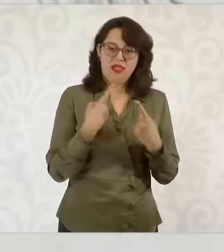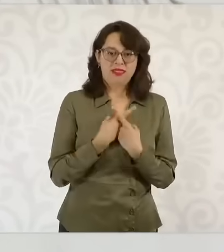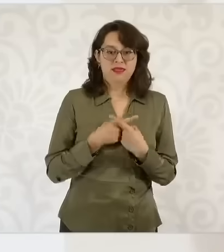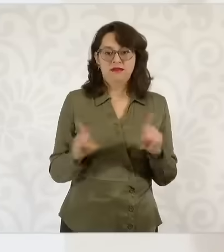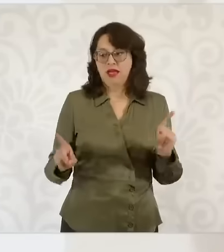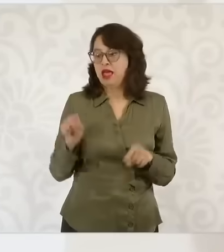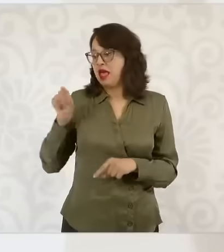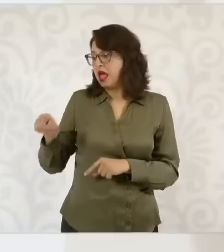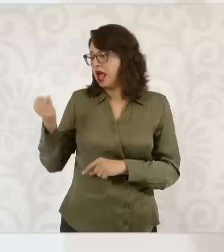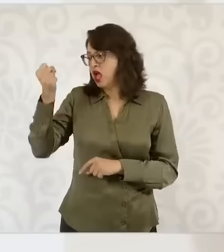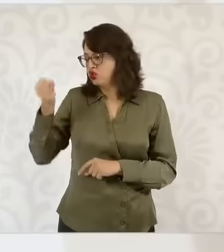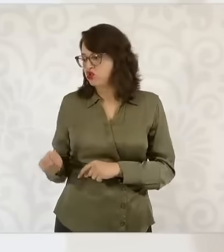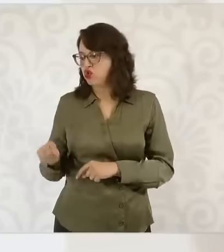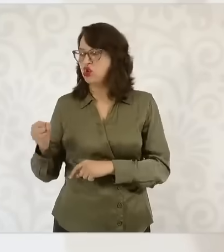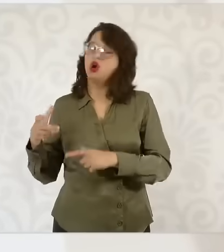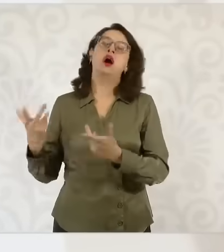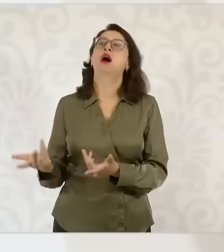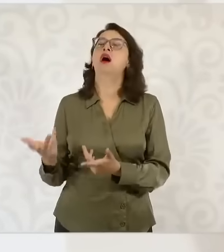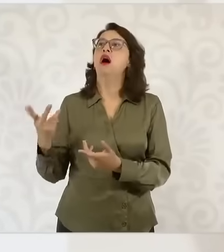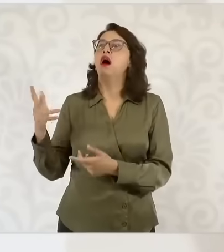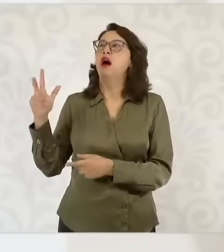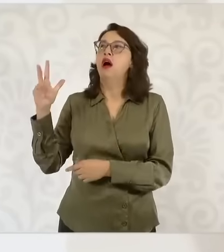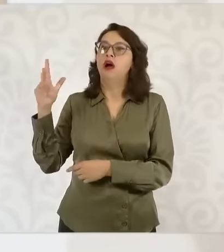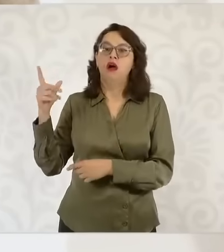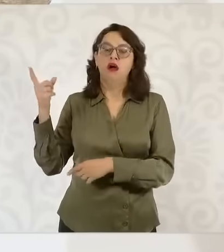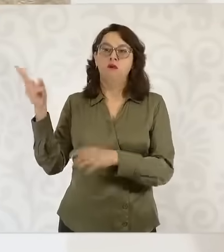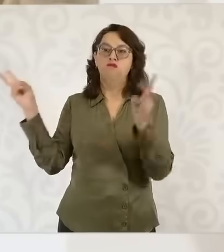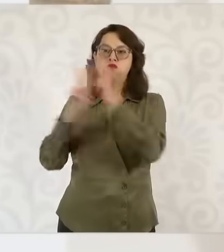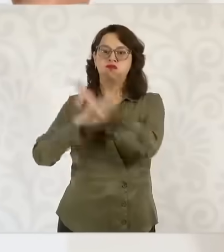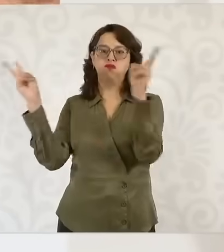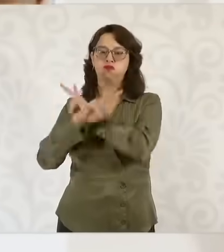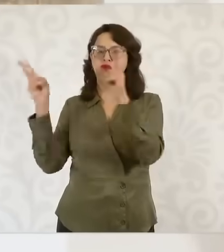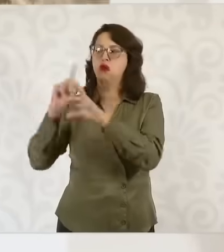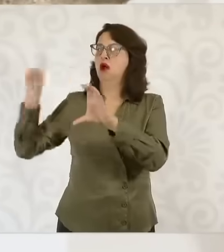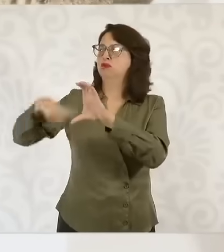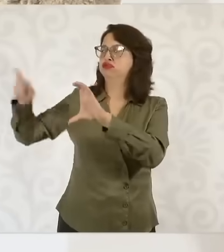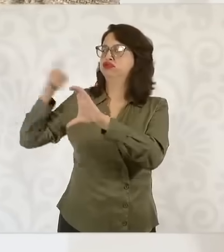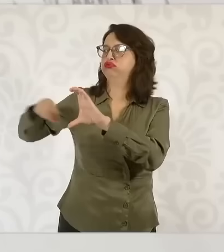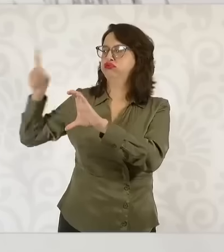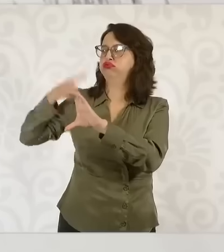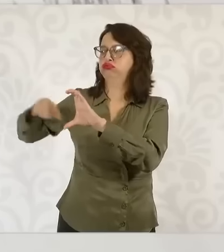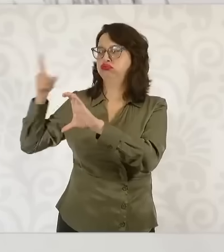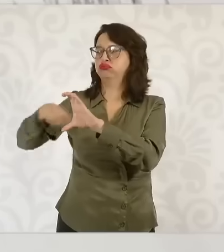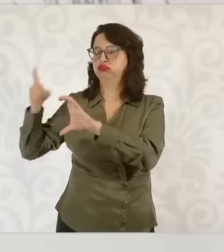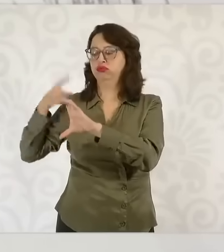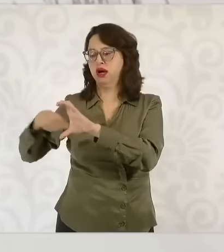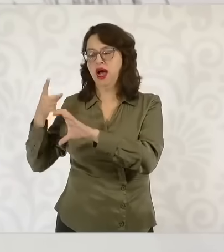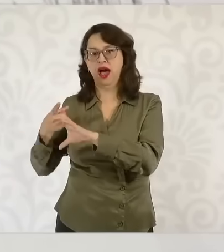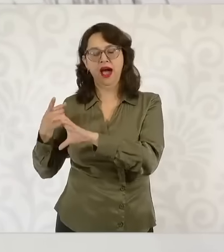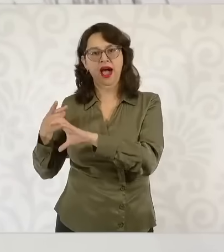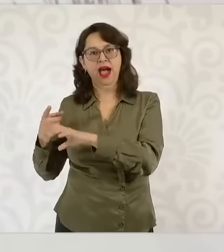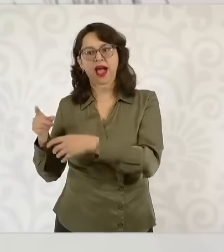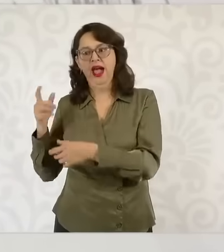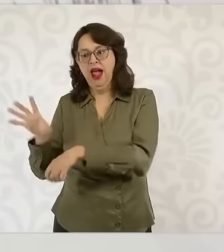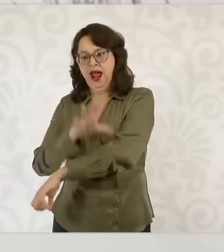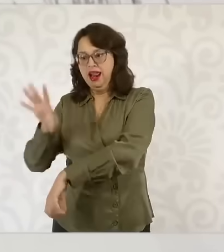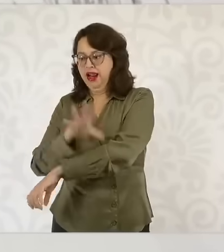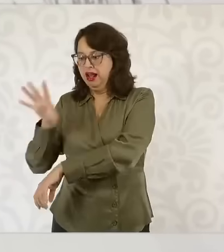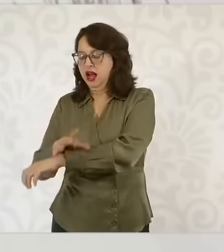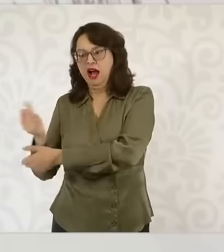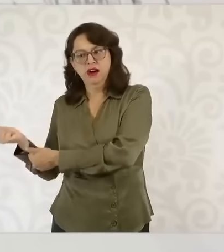de electricidad eólica y que se lo vendas a una tienda en Nuevo León usando las líneas de